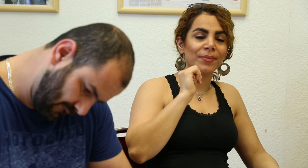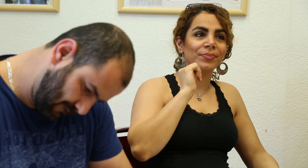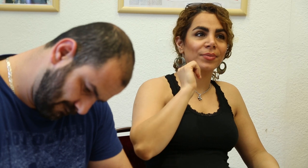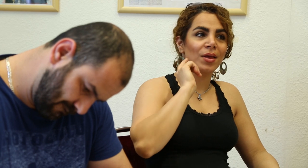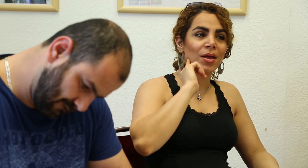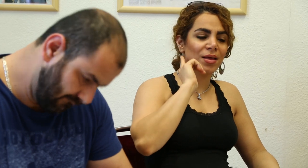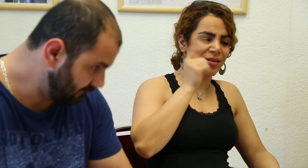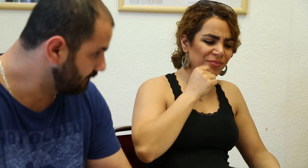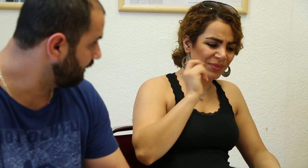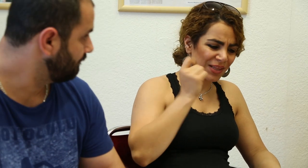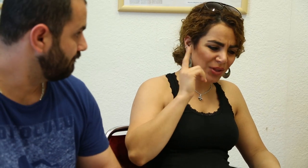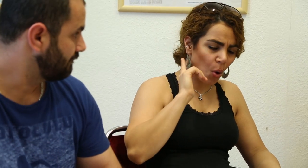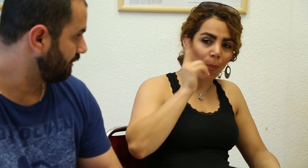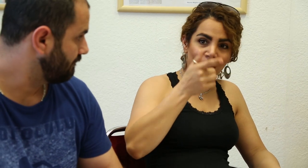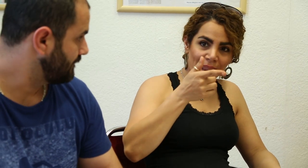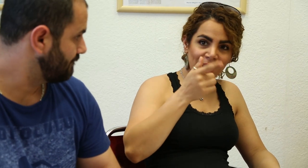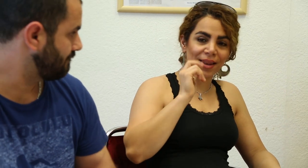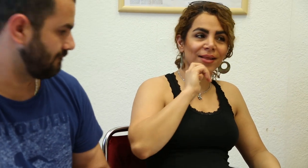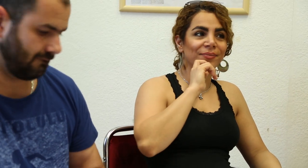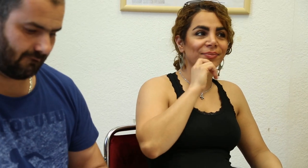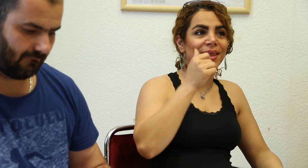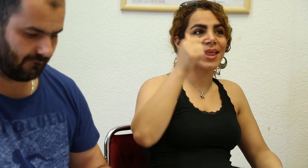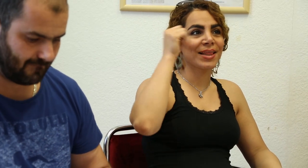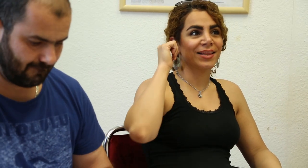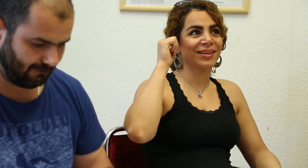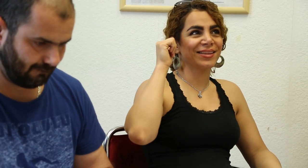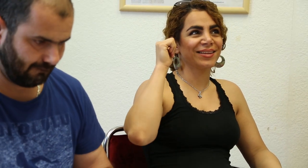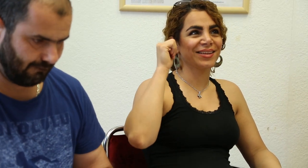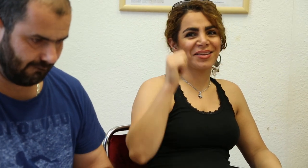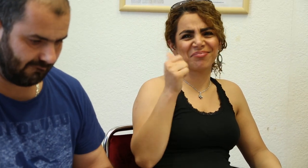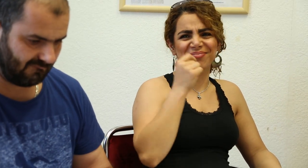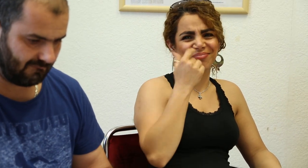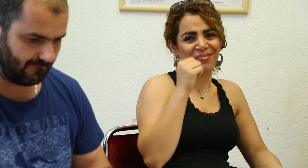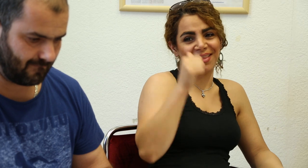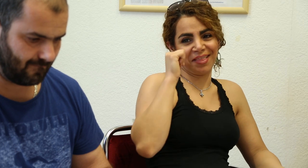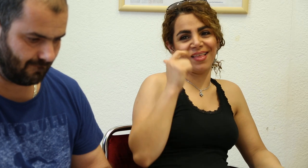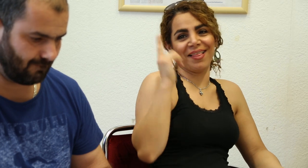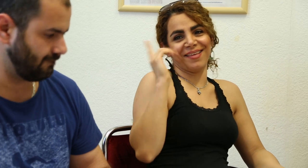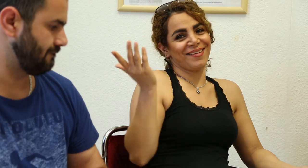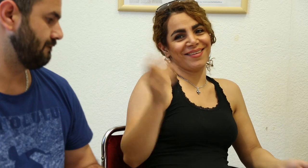morgen, übermorgen, gestern, vorgestern